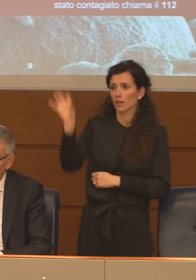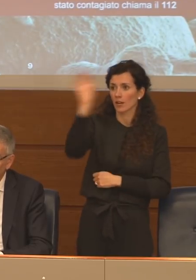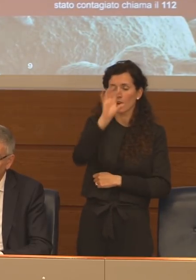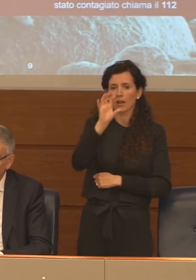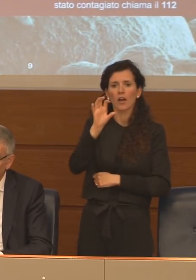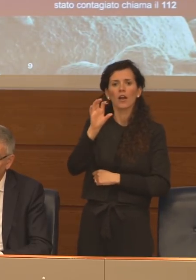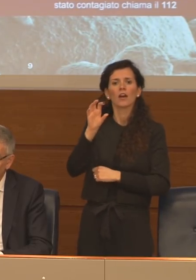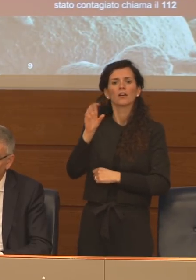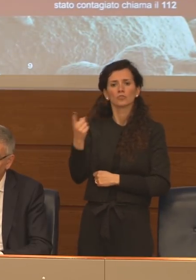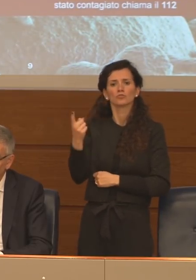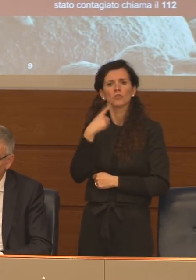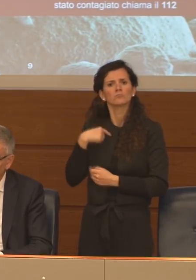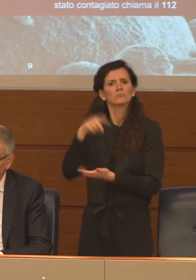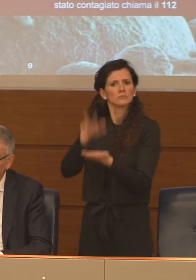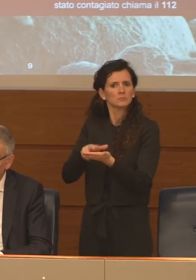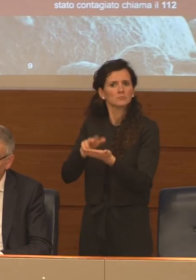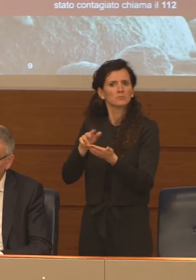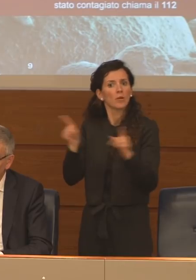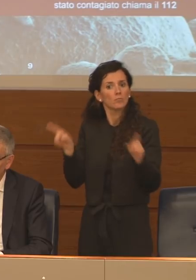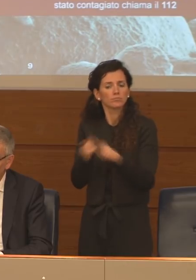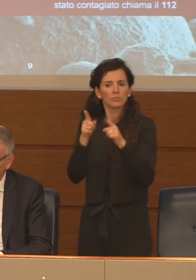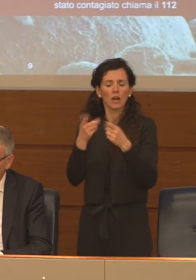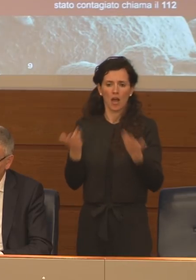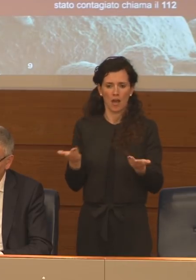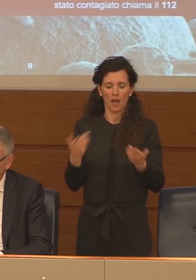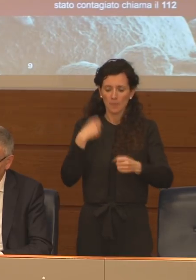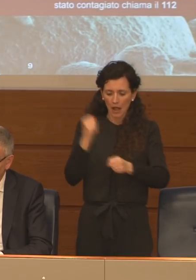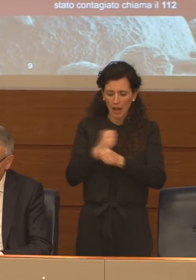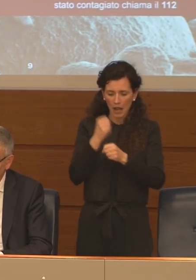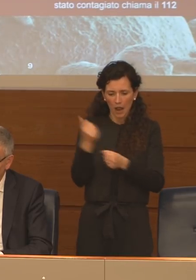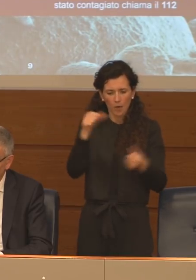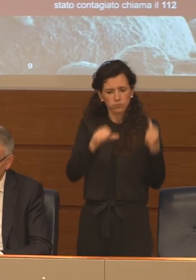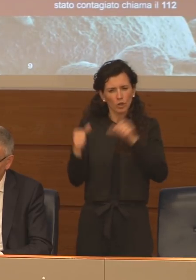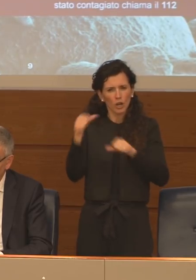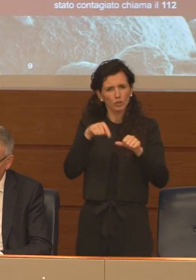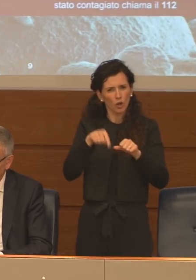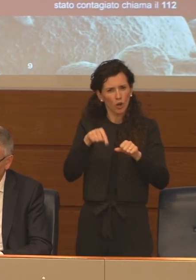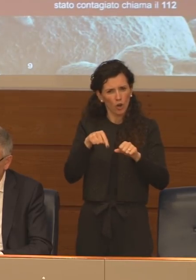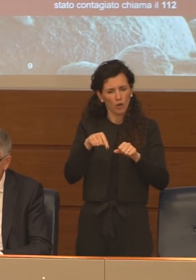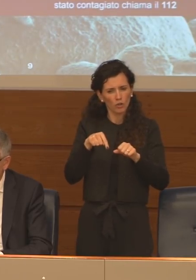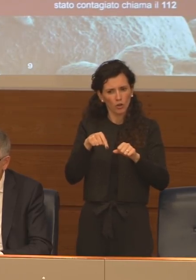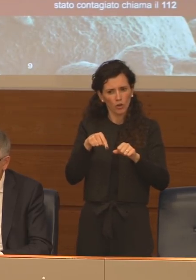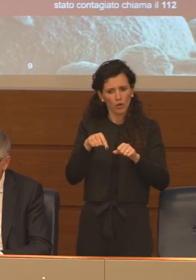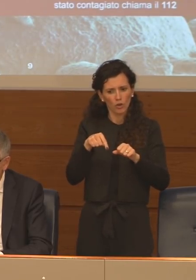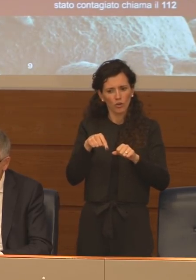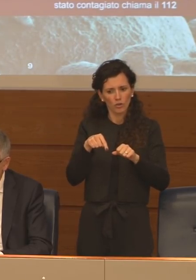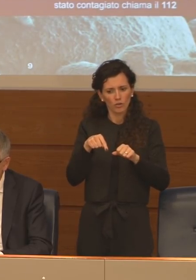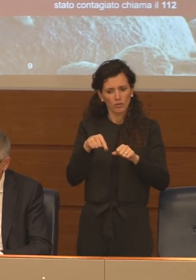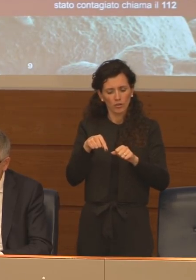quello che possiamo affermare è che i laboratori che sono presenti a livello regionale